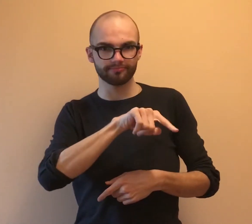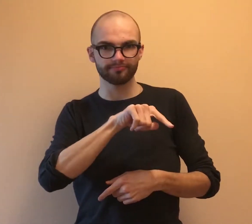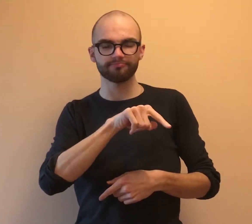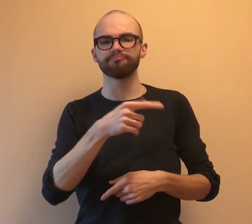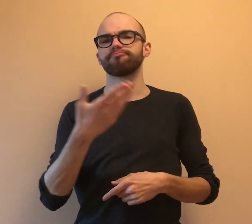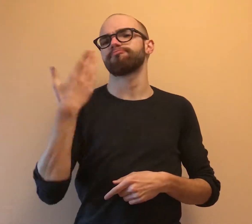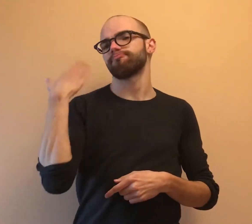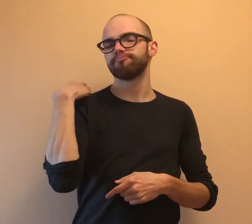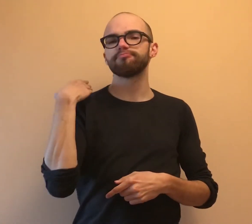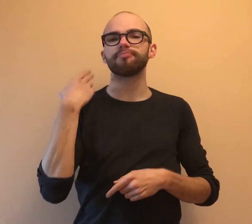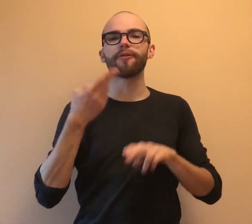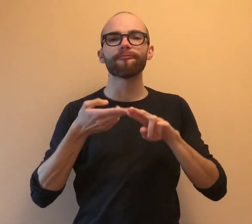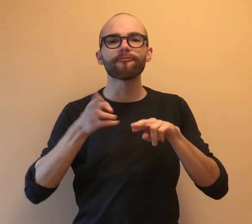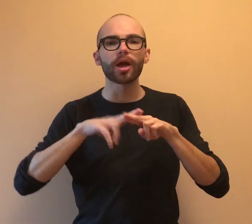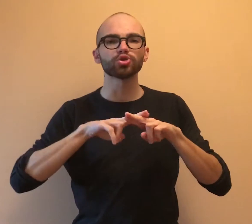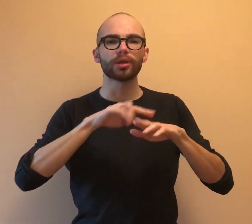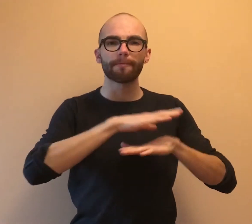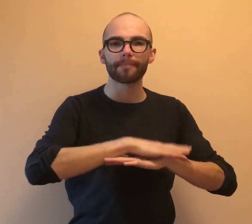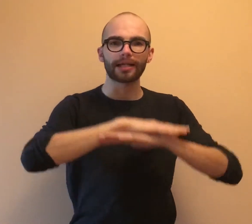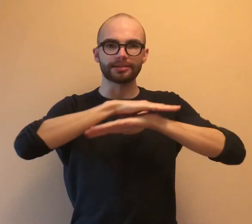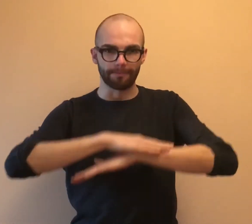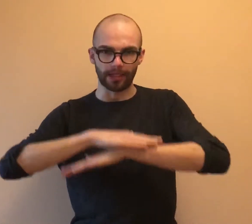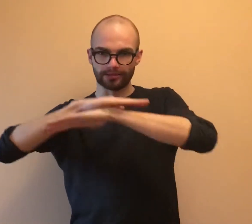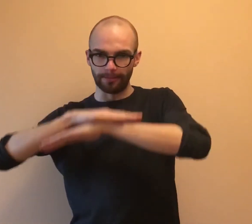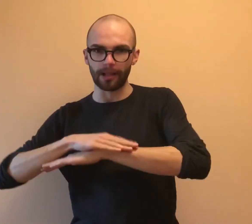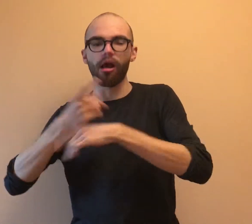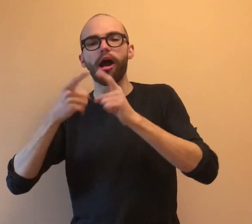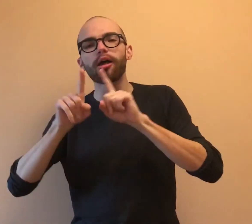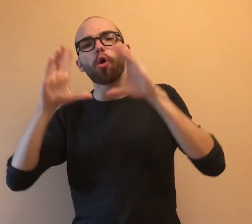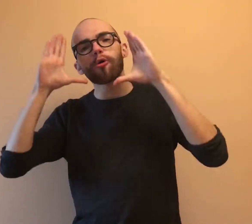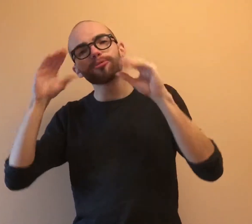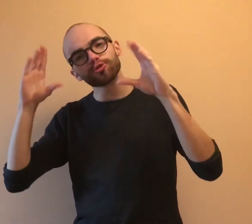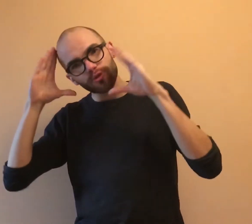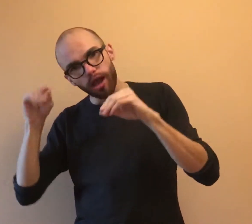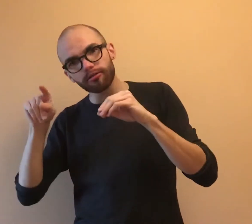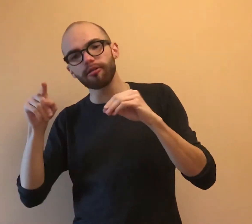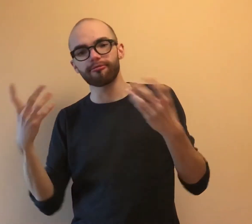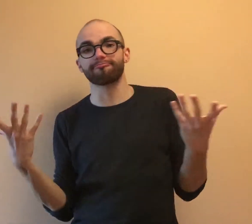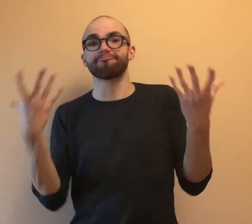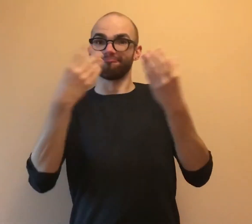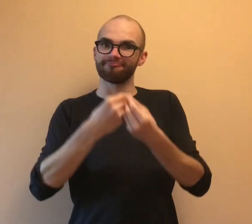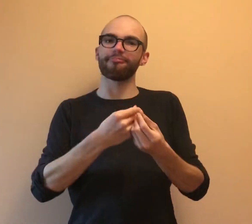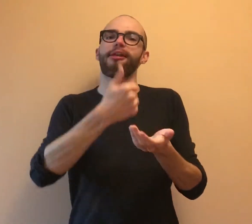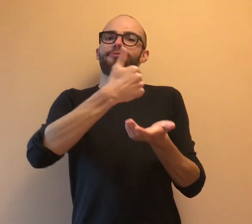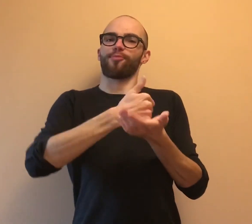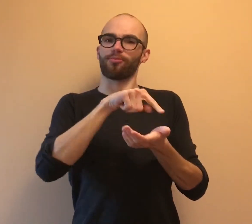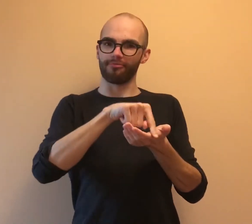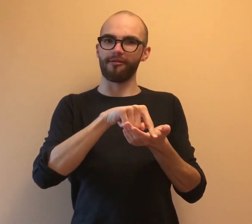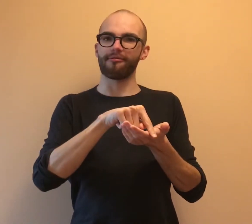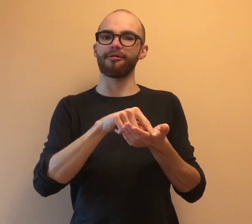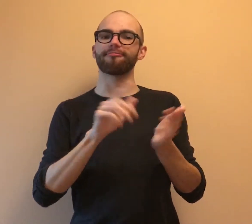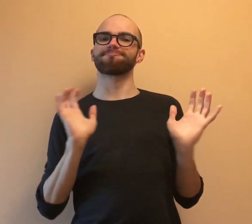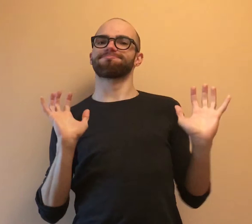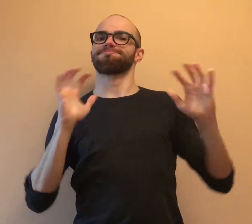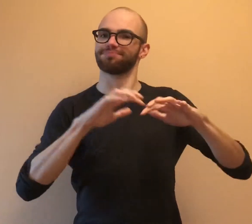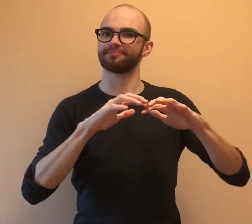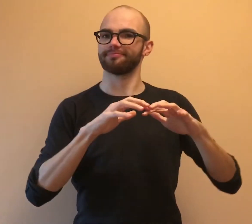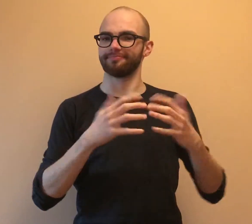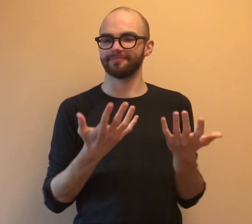ki so imeli več praznikov oziroma običajev ter so se nato združili v en praznik.